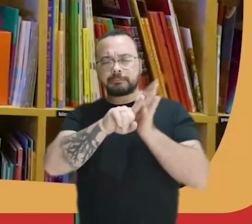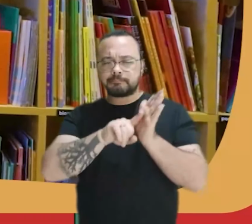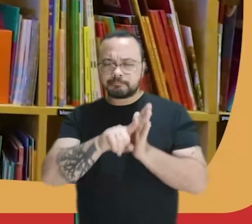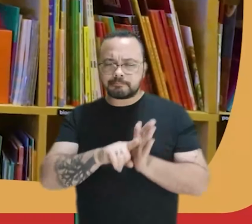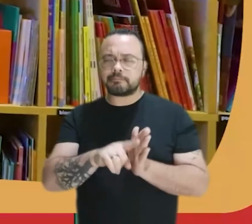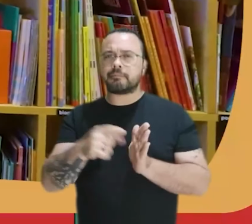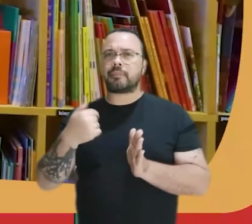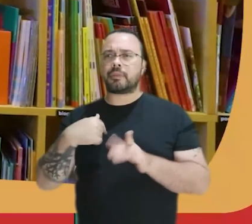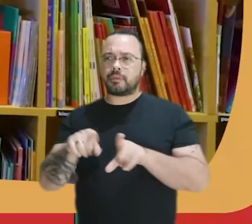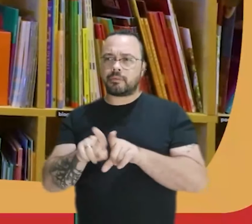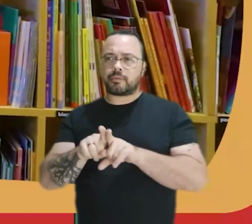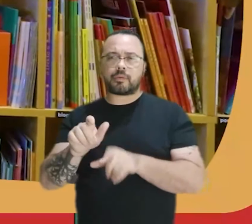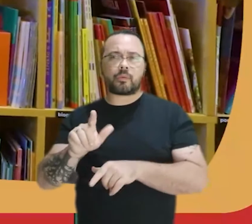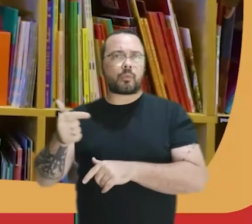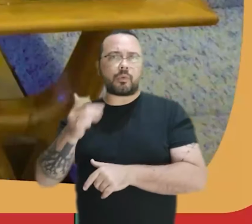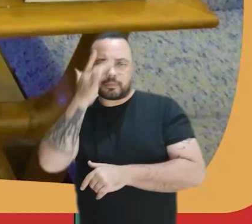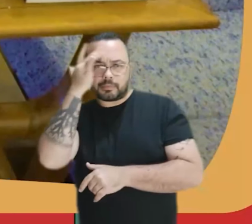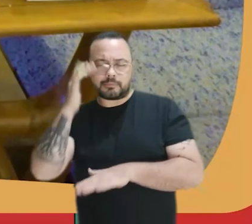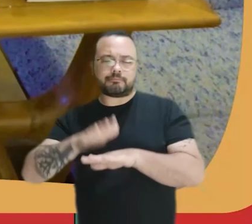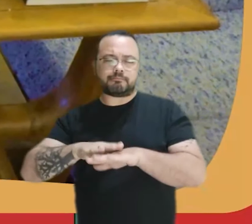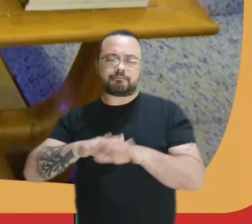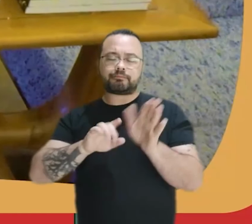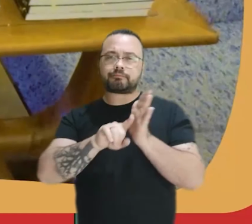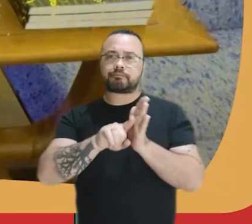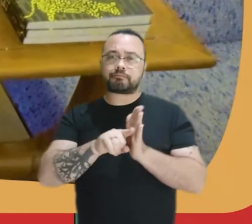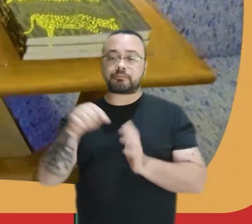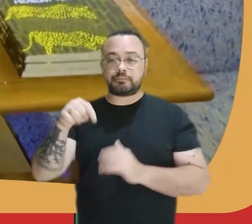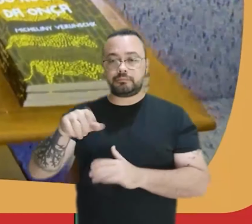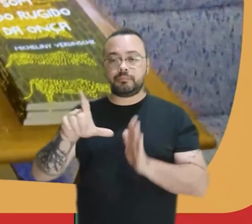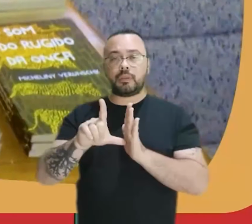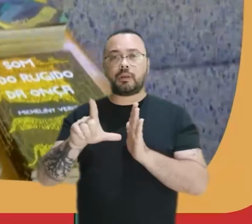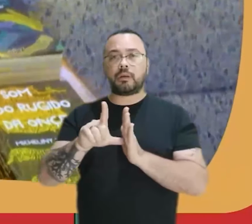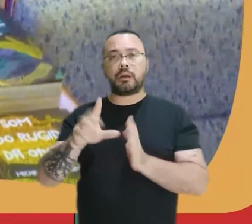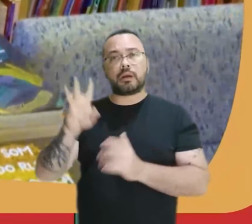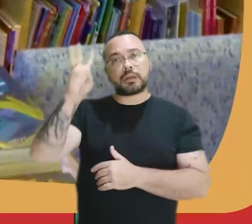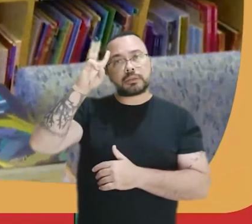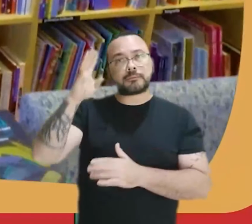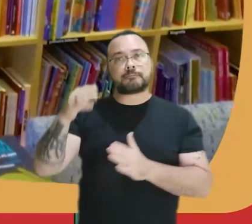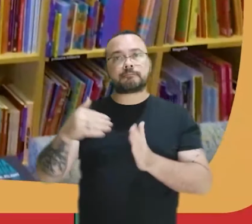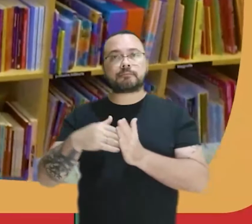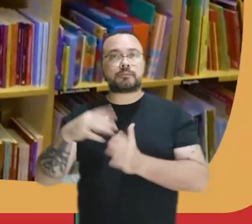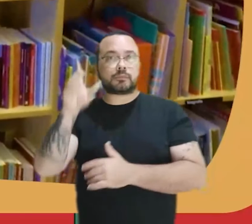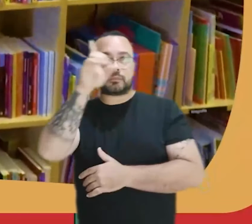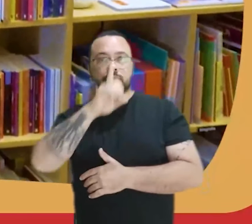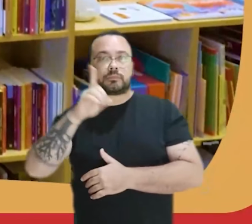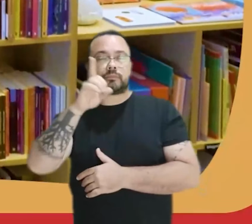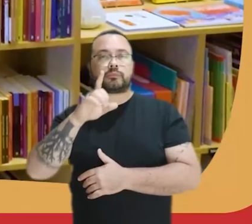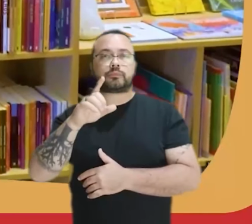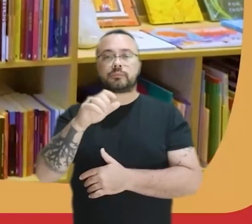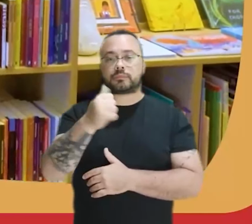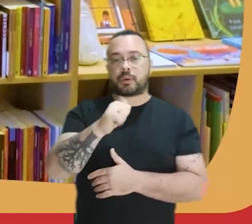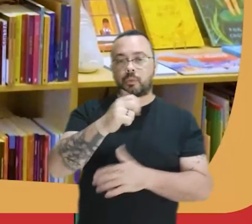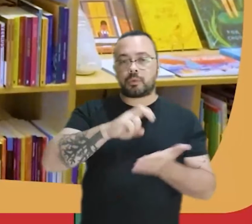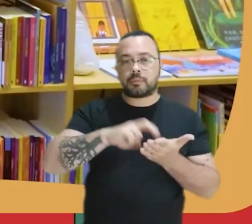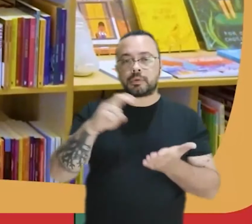que as livreiras fazemos aqui. A Gato Sem Rabo, ela abre de terça a domingo, das 11h da manhã às 17h da tarde,